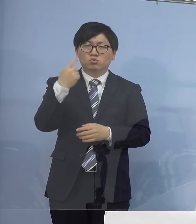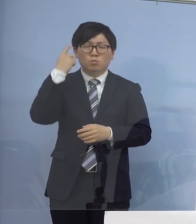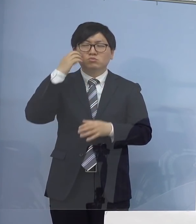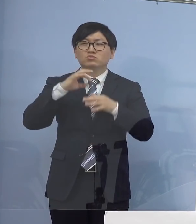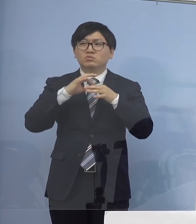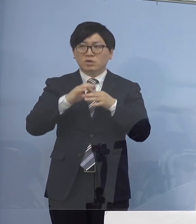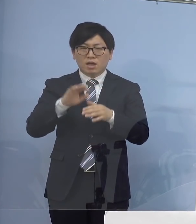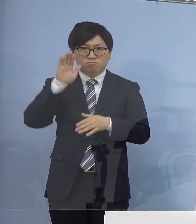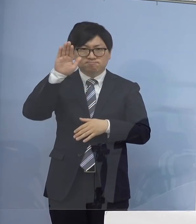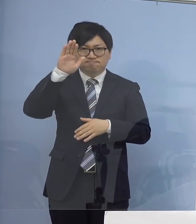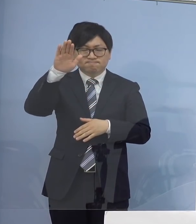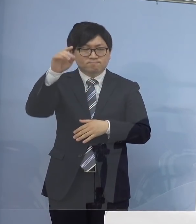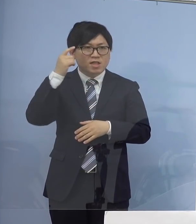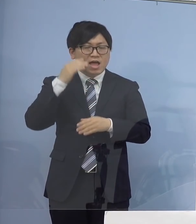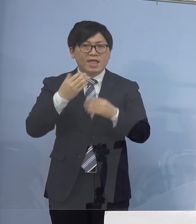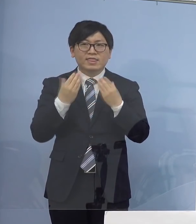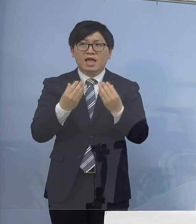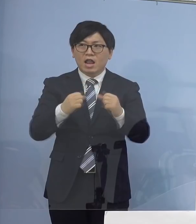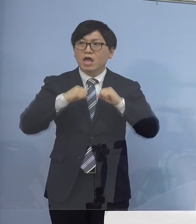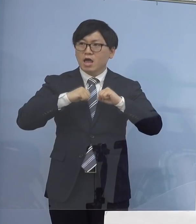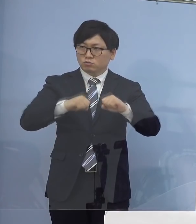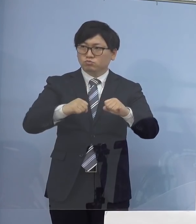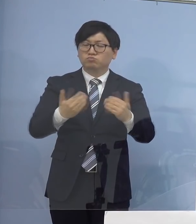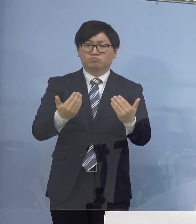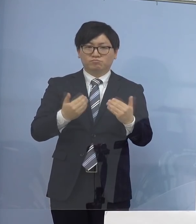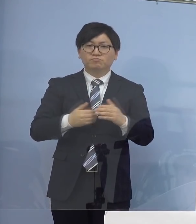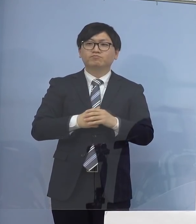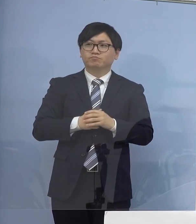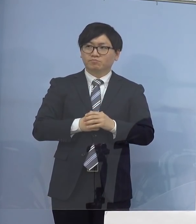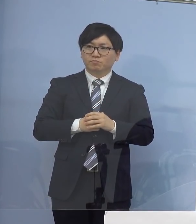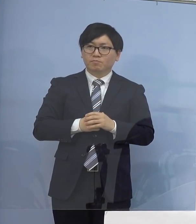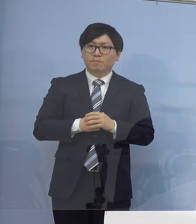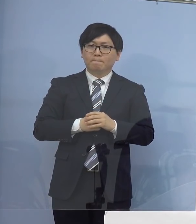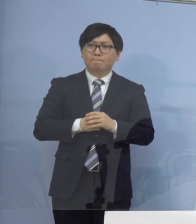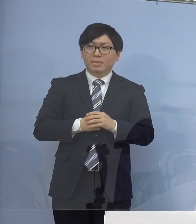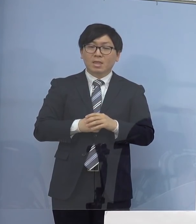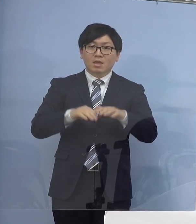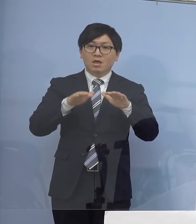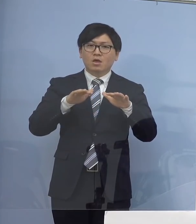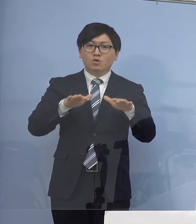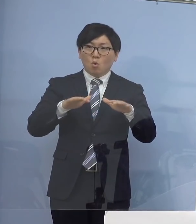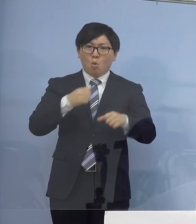というのは今日言って 明日病床が確保できるからではないからなんですね